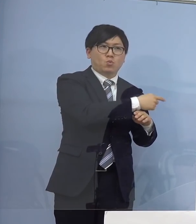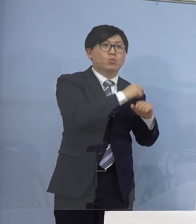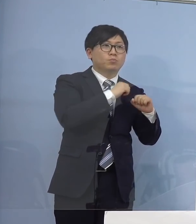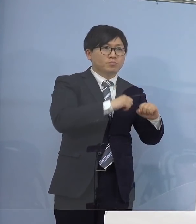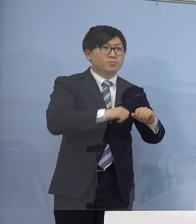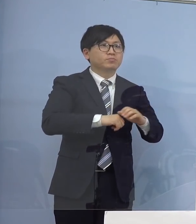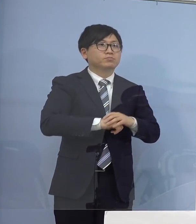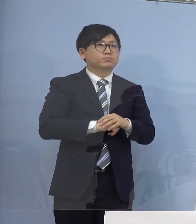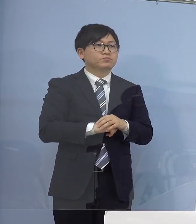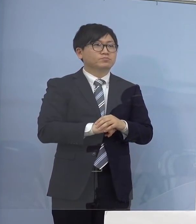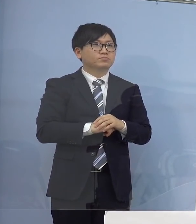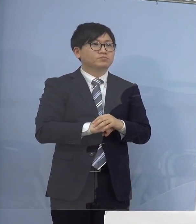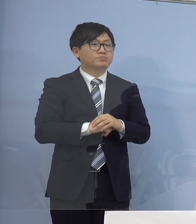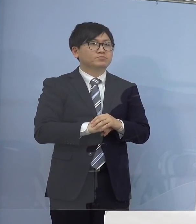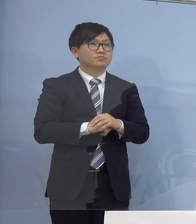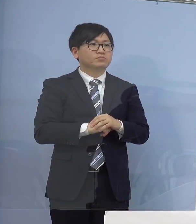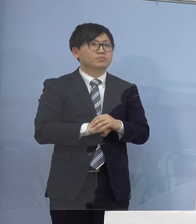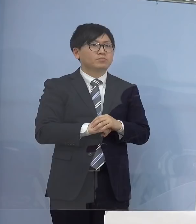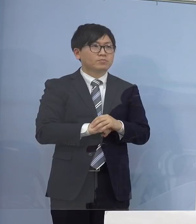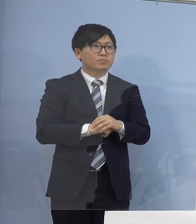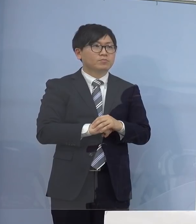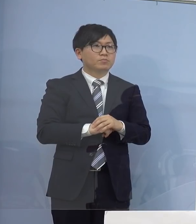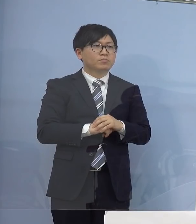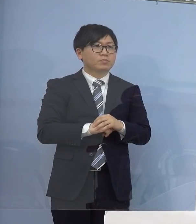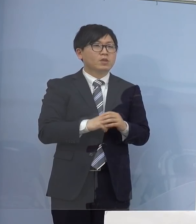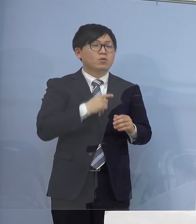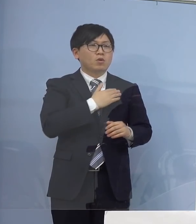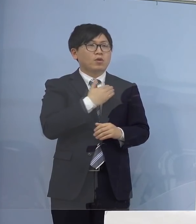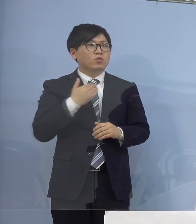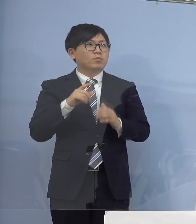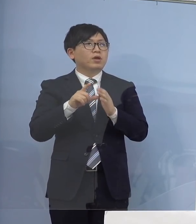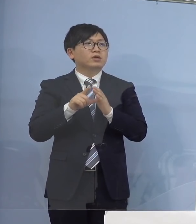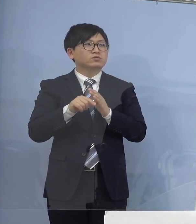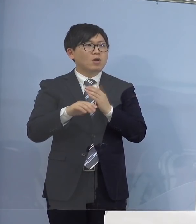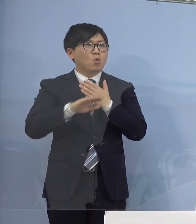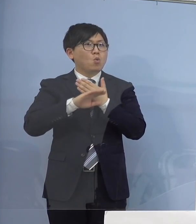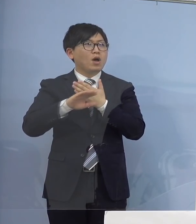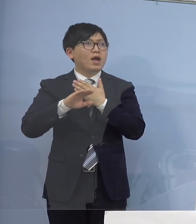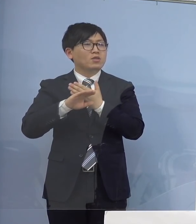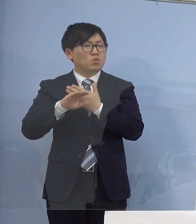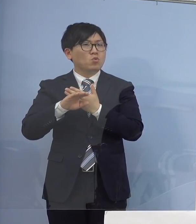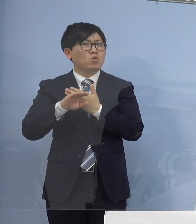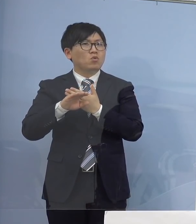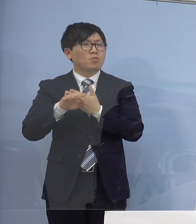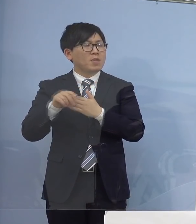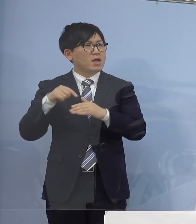我々の場合やはり他の要素、要因 これが非常に大きいのが辛いところ